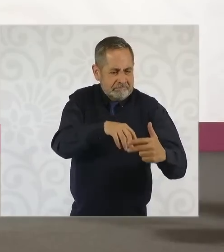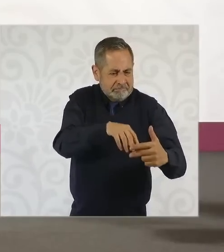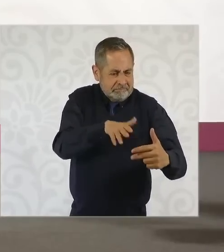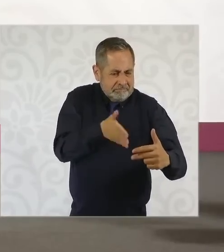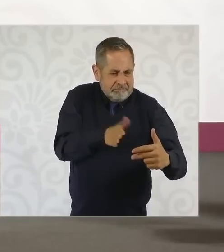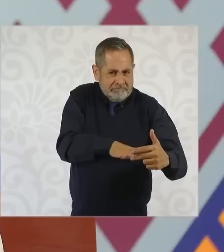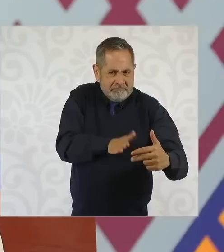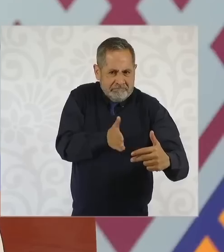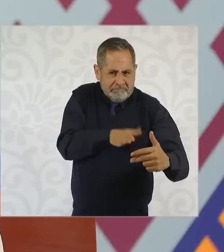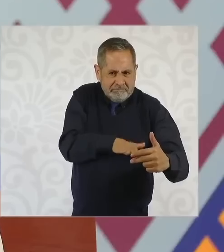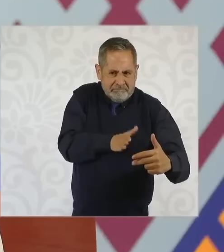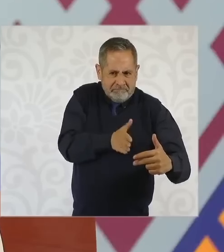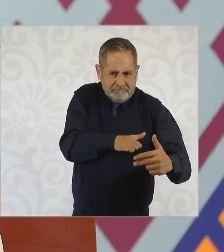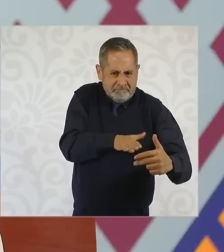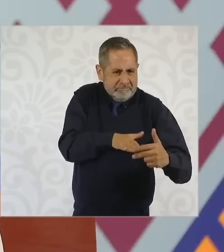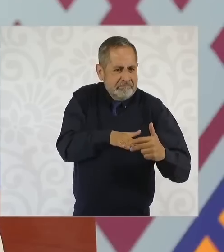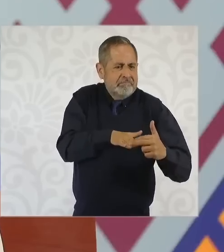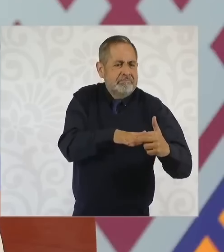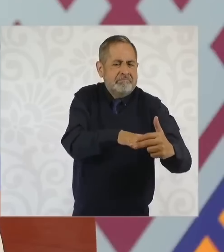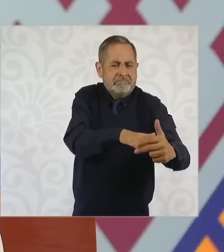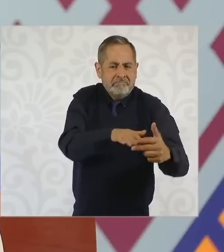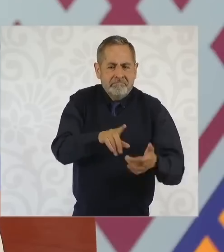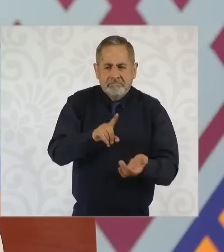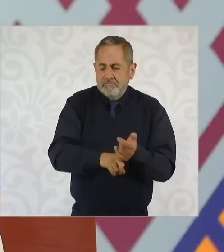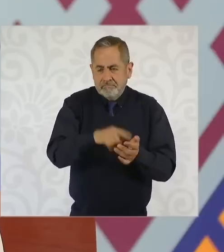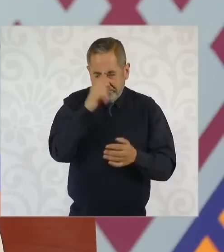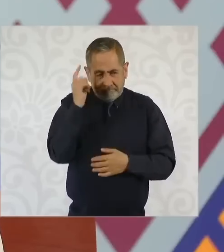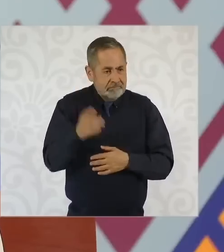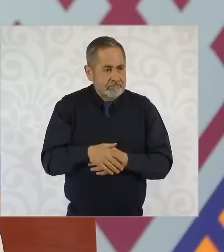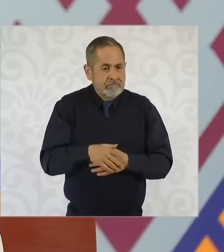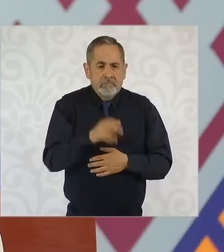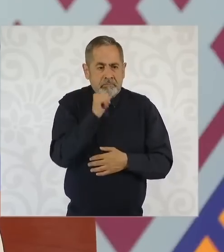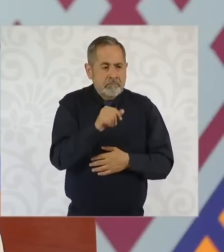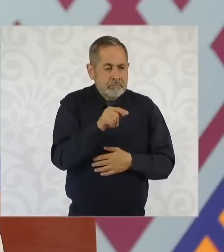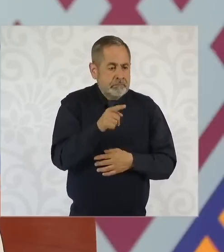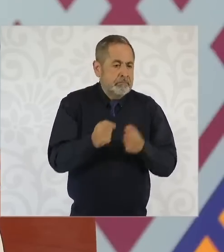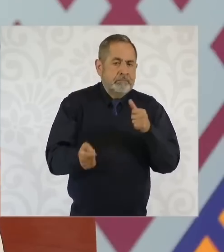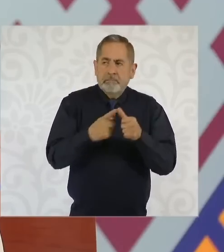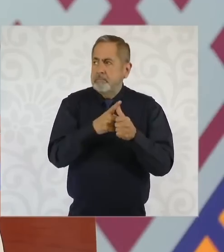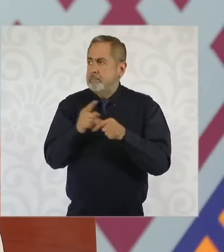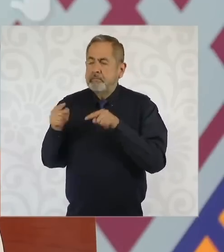esto ahorramos el tener que estar llevándonos el material y regresándola y en fin con esto